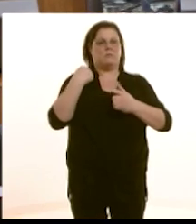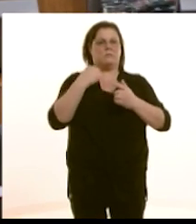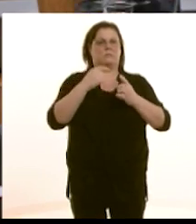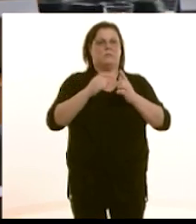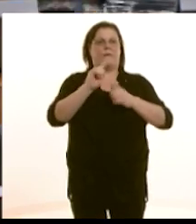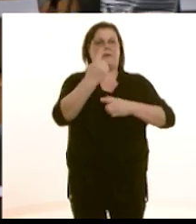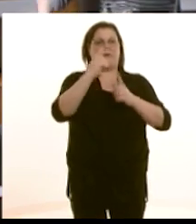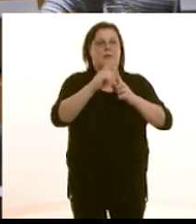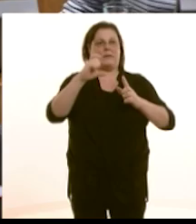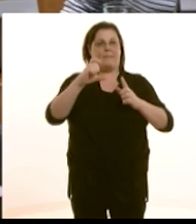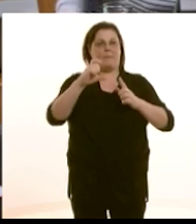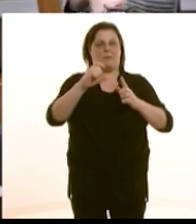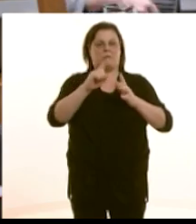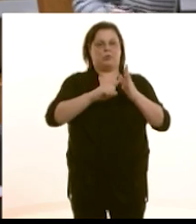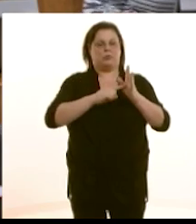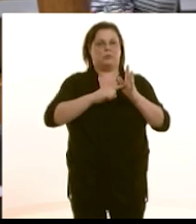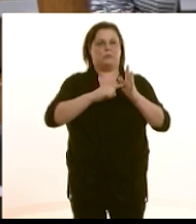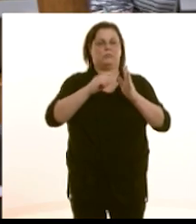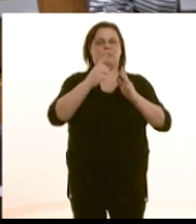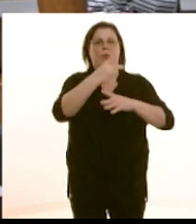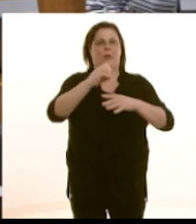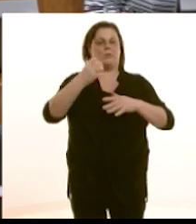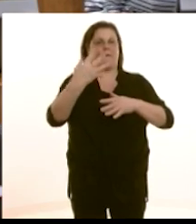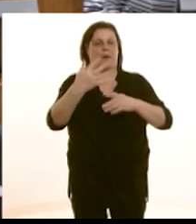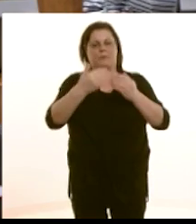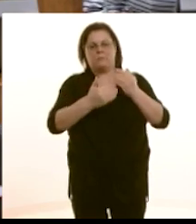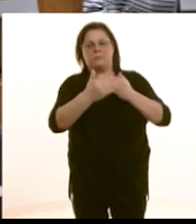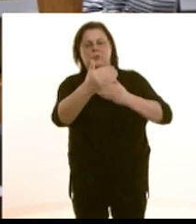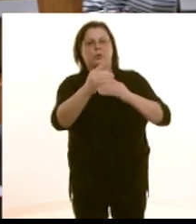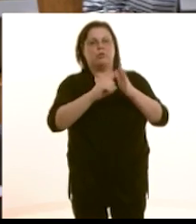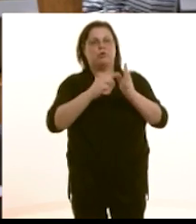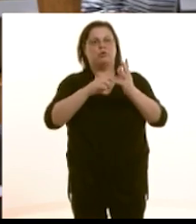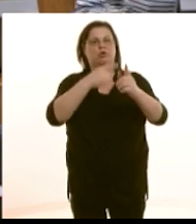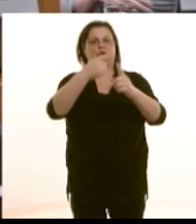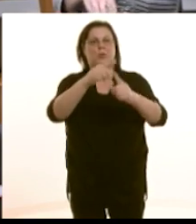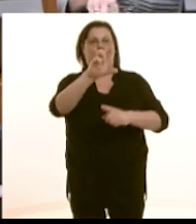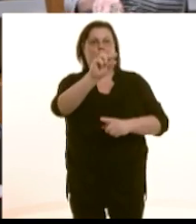Mehefin, rydym ni eisoes wedi talu 74 y cant o fusnesau ac rydym niín prosesuír hawliadau